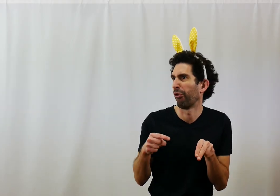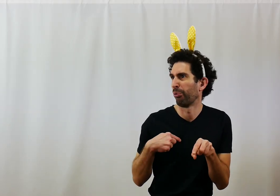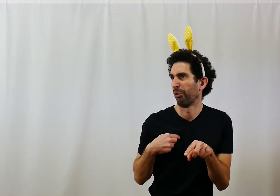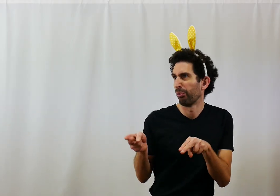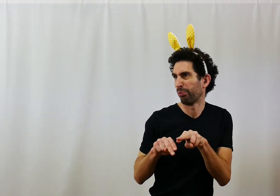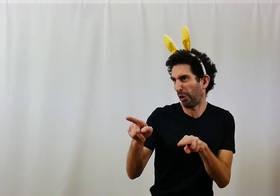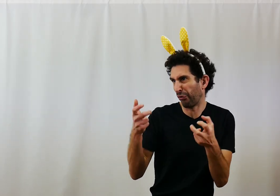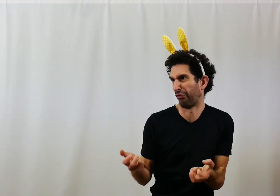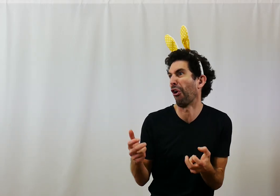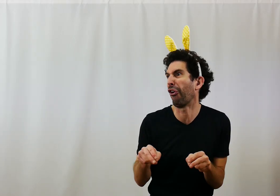Tu veux que je meurs ?!